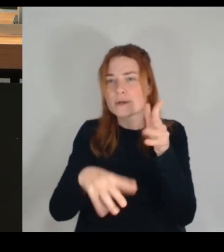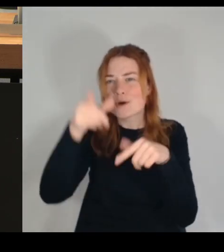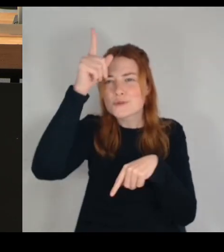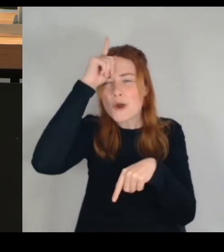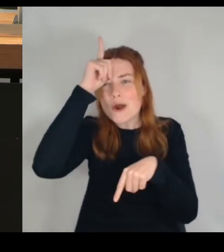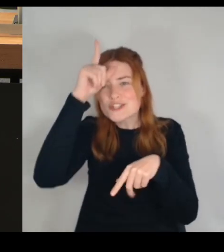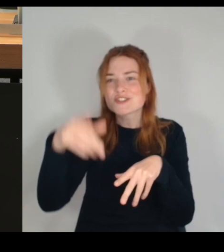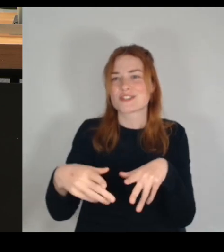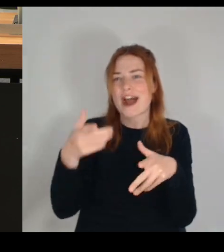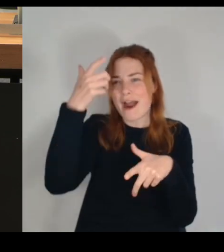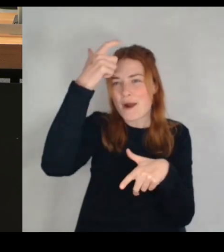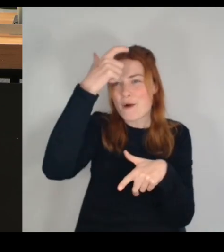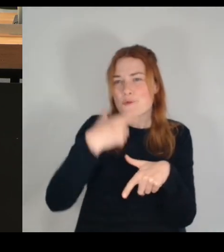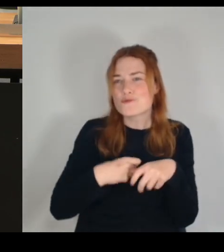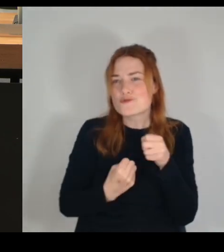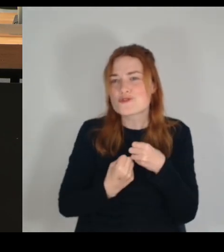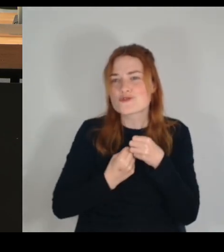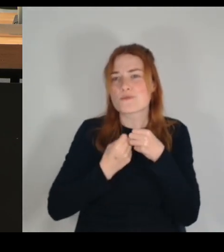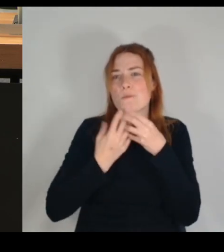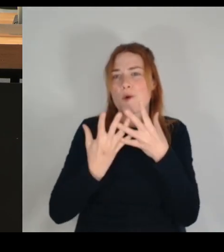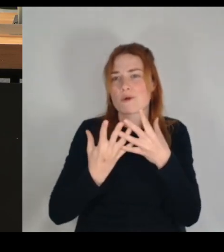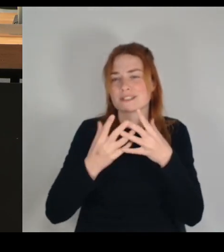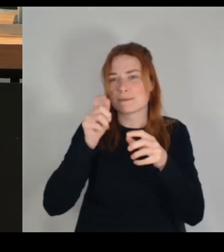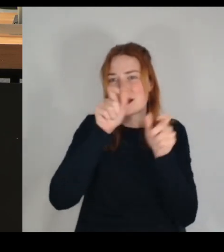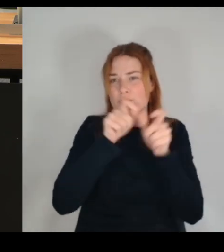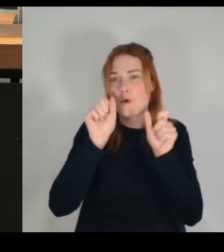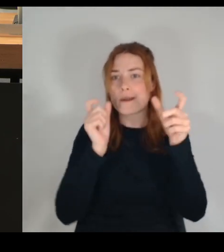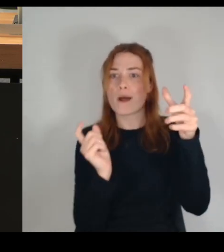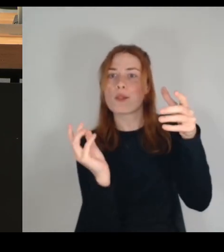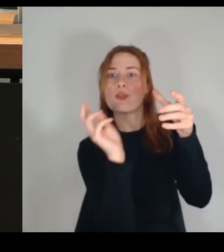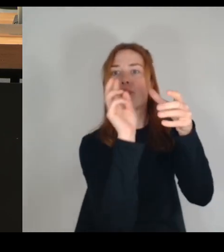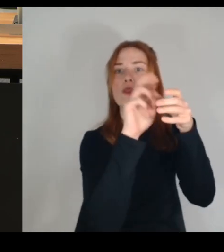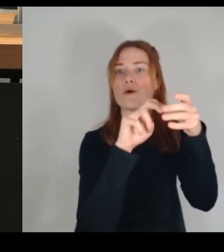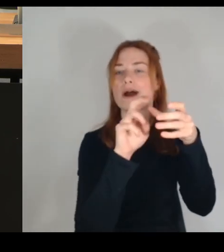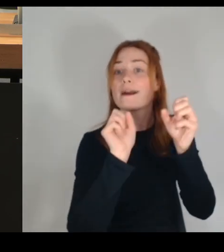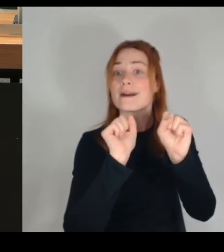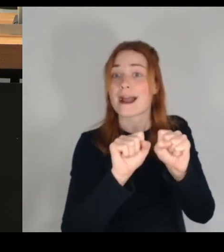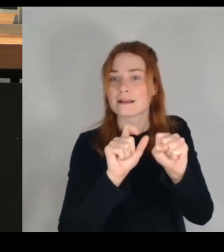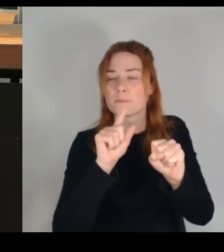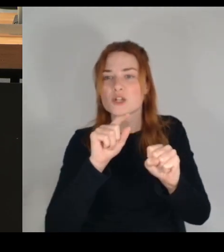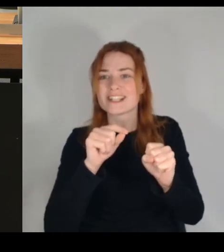Deportationsplänen, die Sie jetzt wieder vortragen und dem Stellen